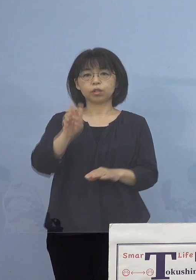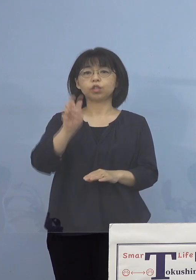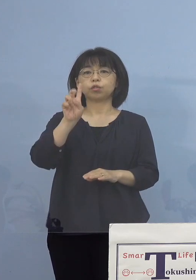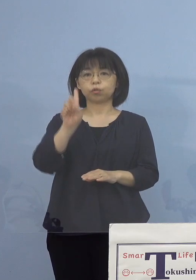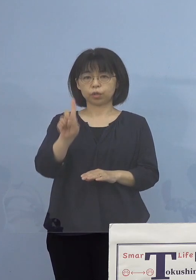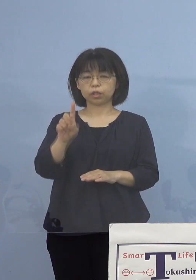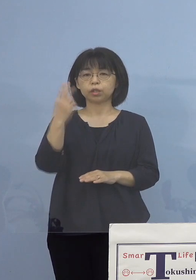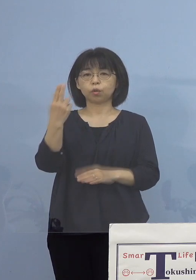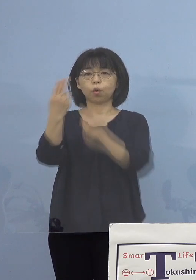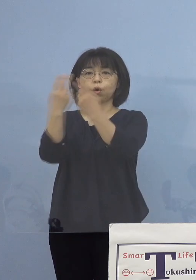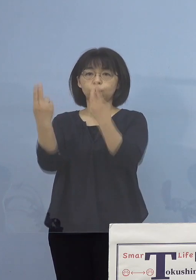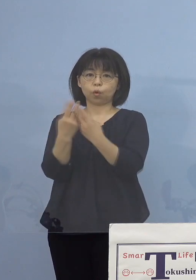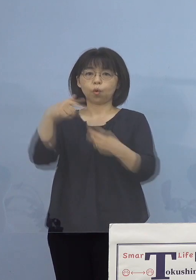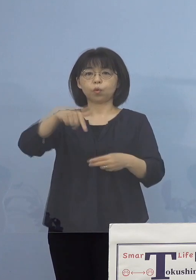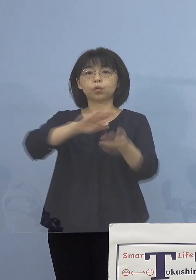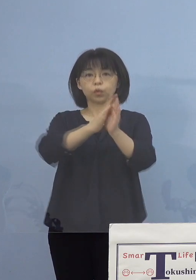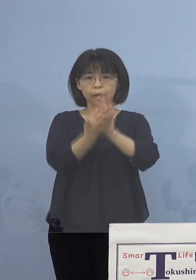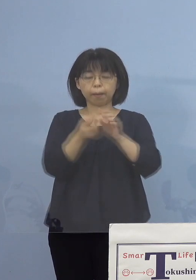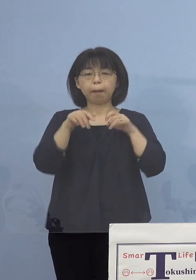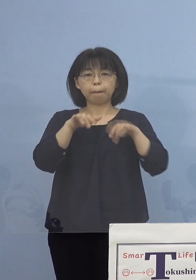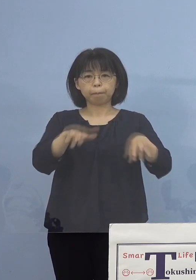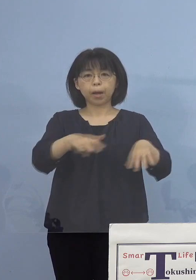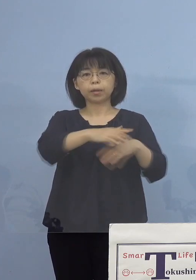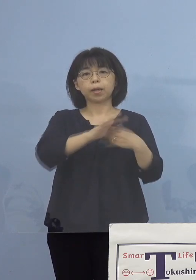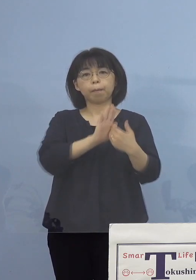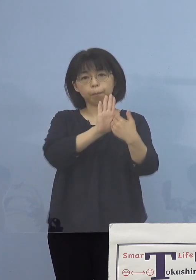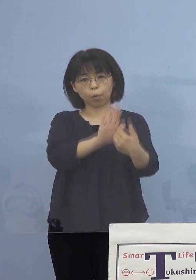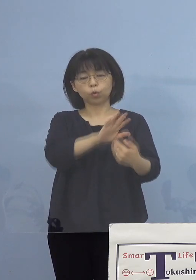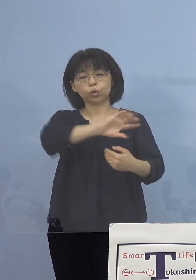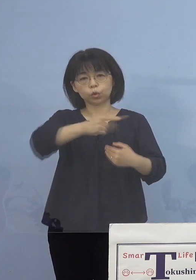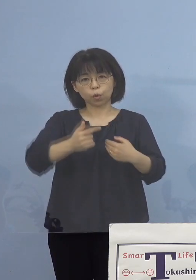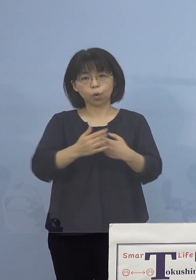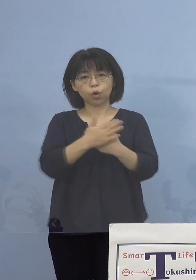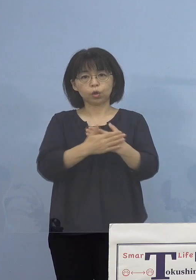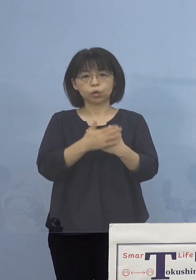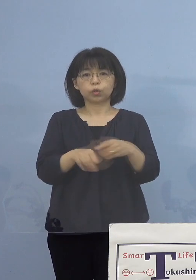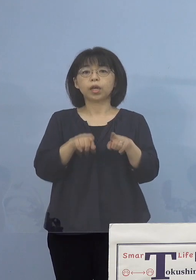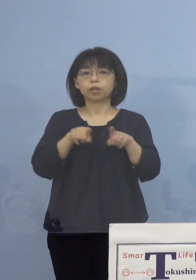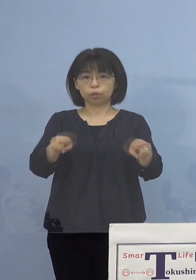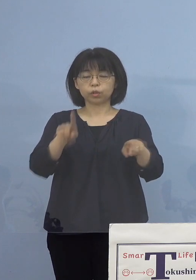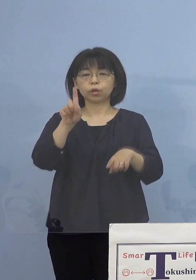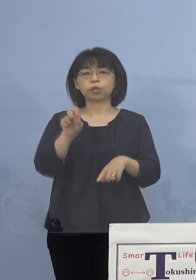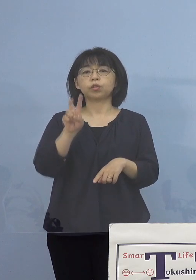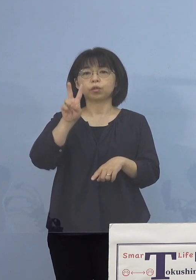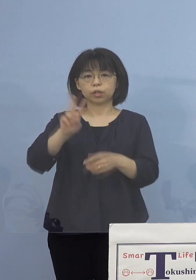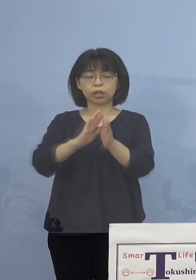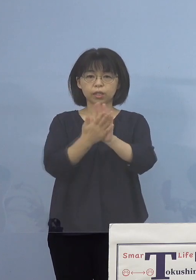そして「まん延防止等重点措置」が 12県に適用されております